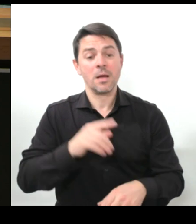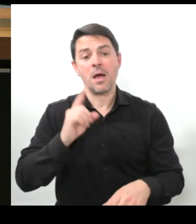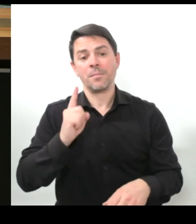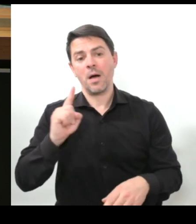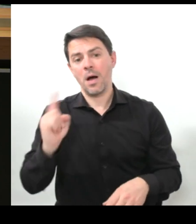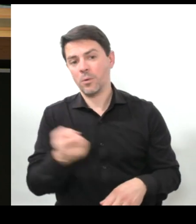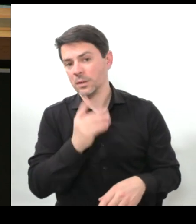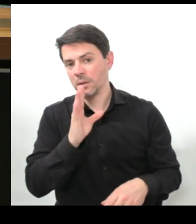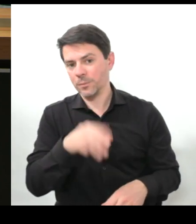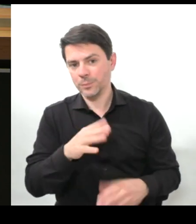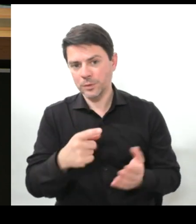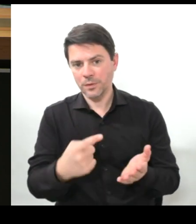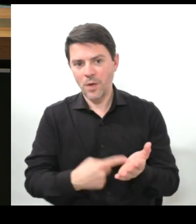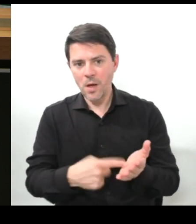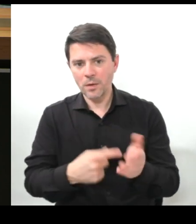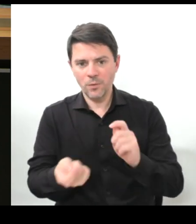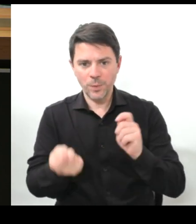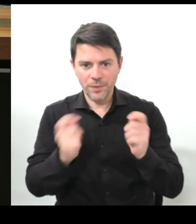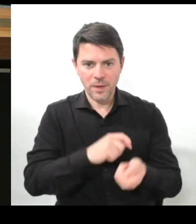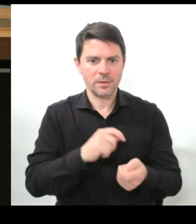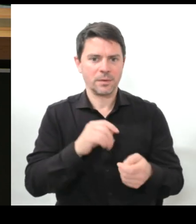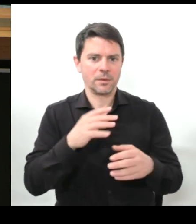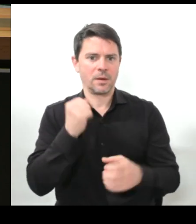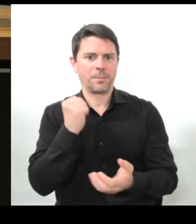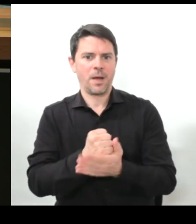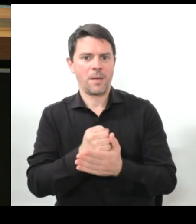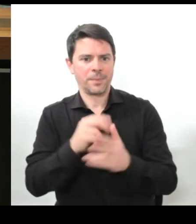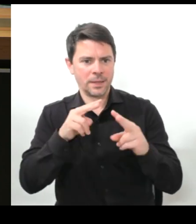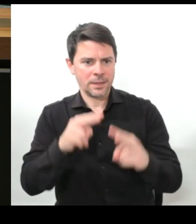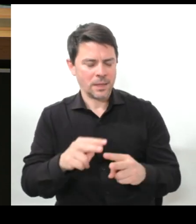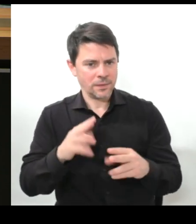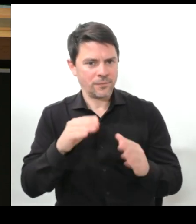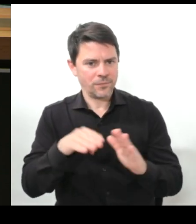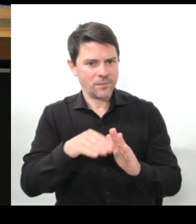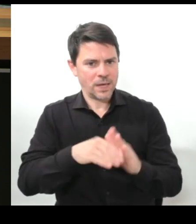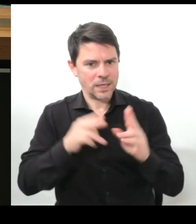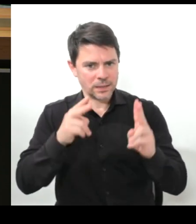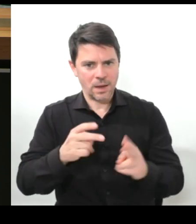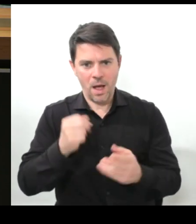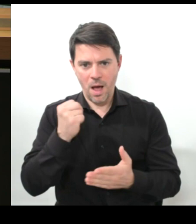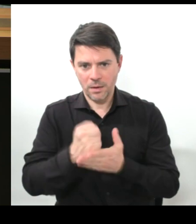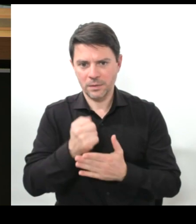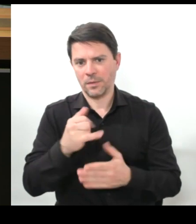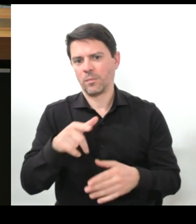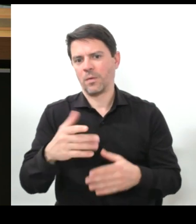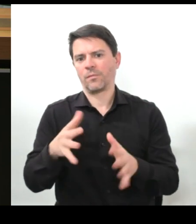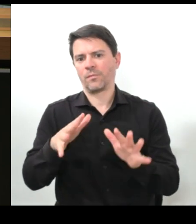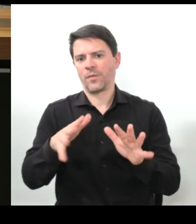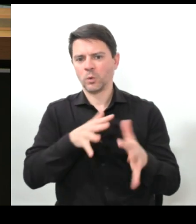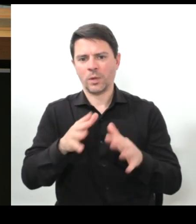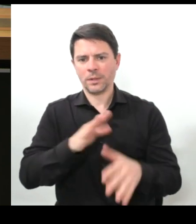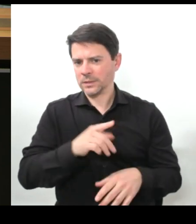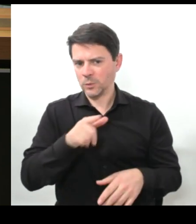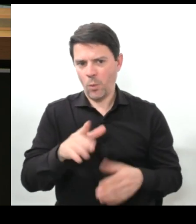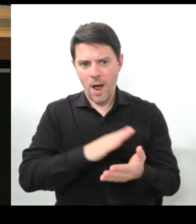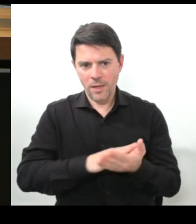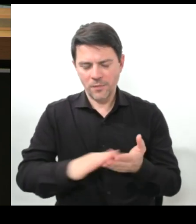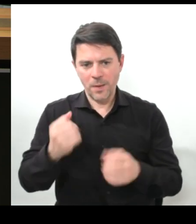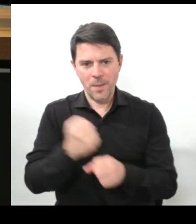Ausschüssen tun, und ich schließe mich der sehr sachlichen Kritik des Kollegen Cillers an. Ich hätte mir gewünscht, liebe CDU, dass